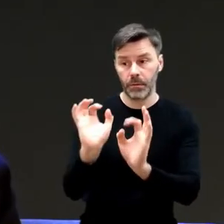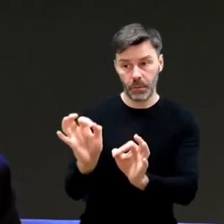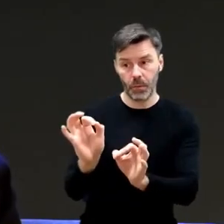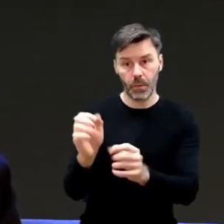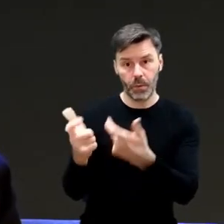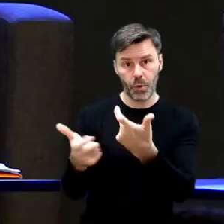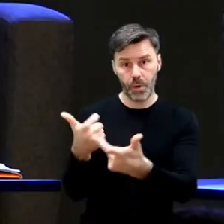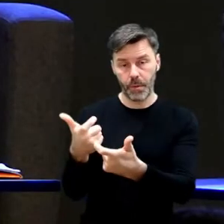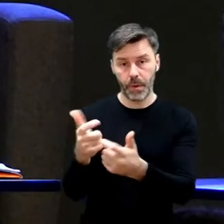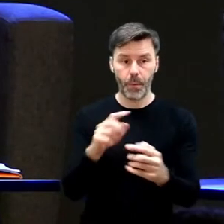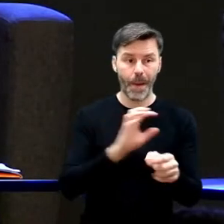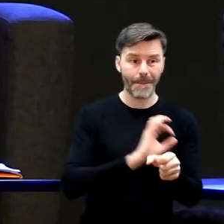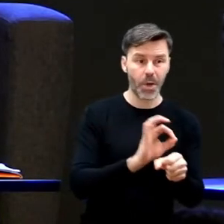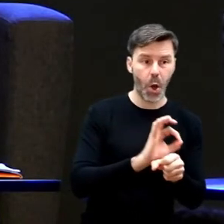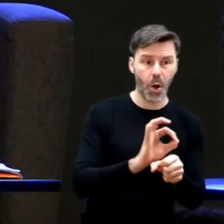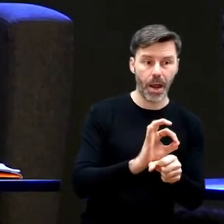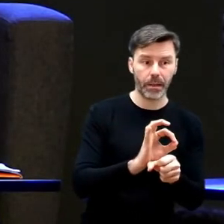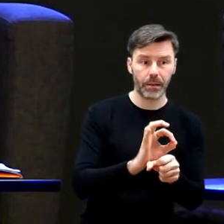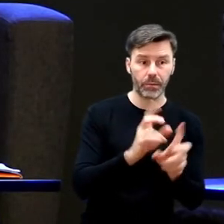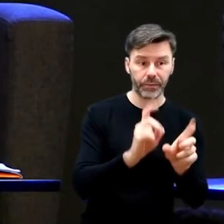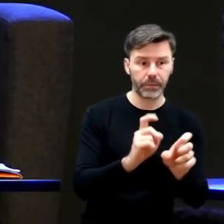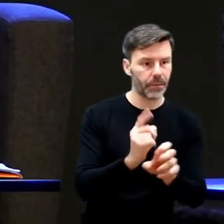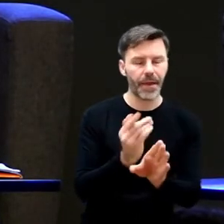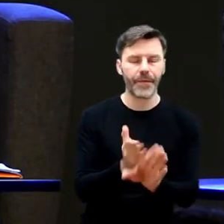Wydaje mi się, że tutaj nie ma większych problemów,